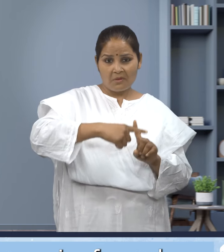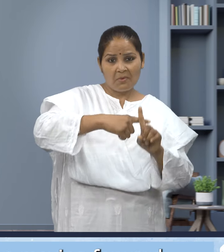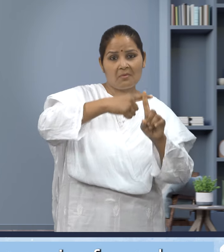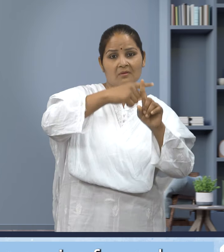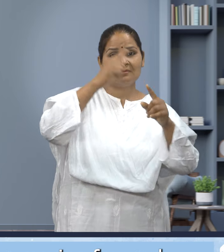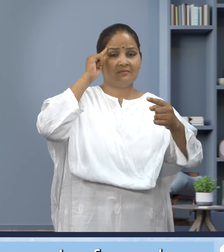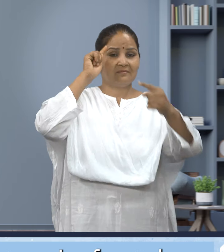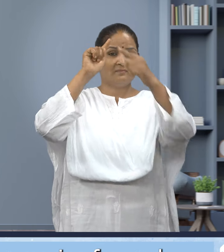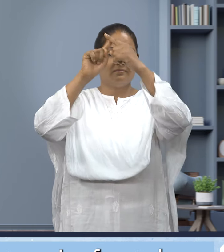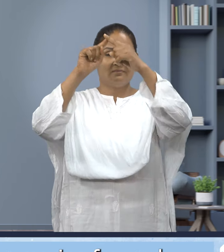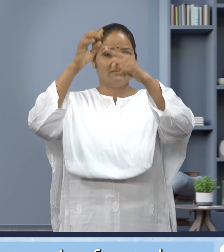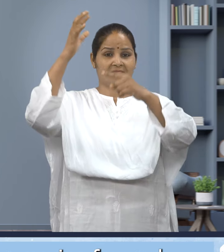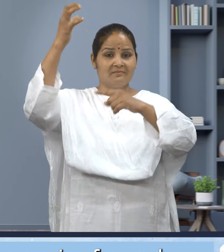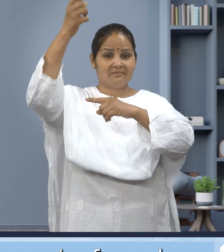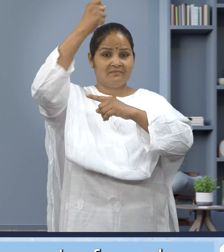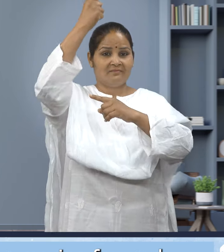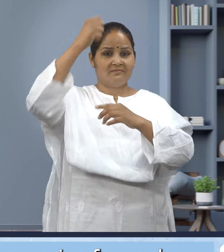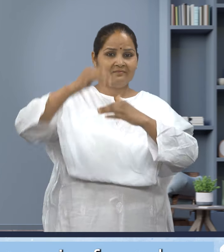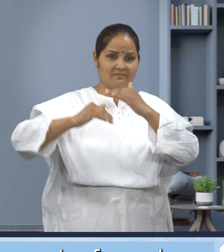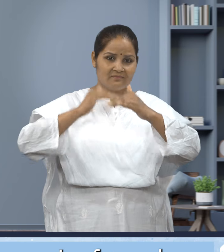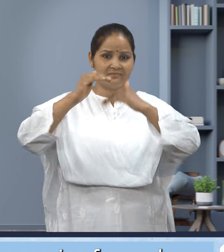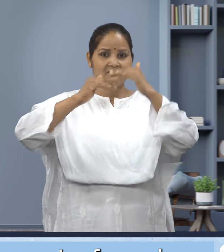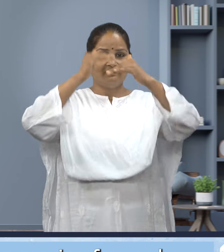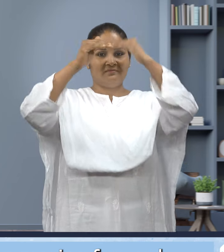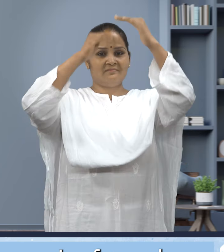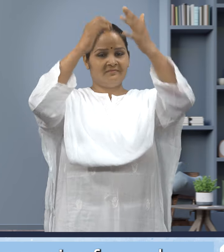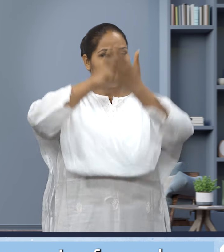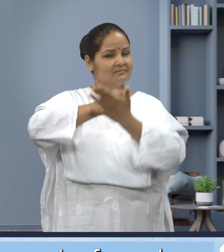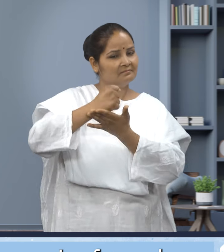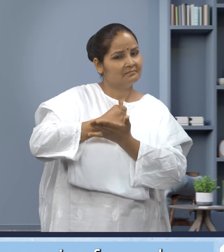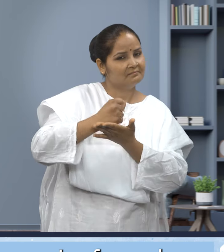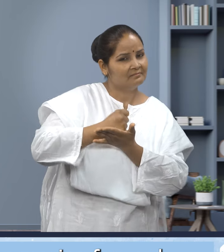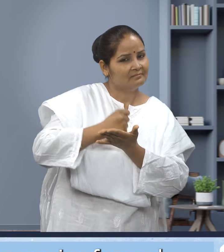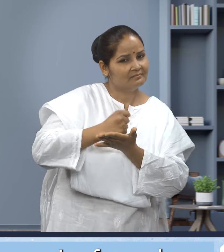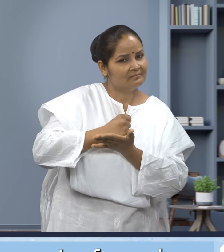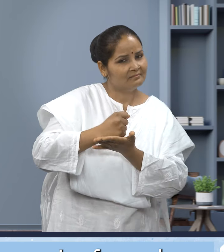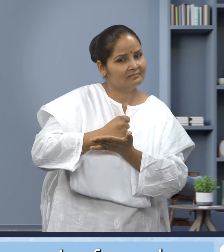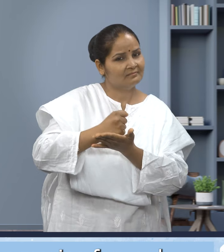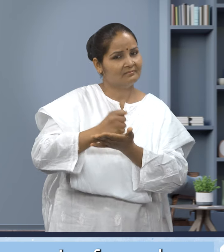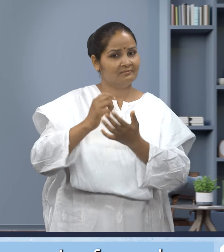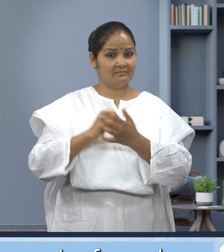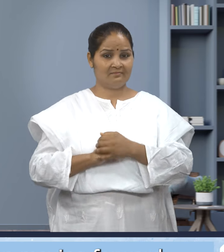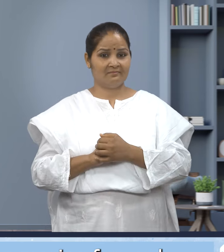మన లక్ష్యం వైపు ముందుకు వెళ్లేందుకు నిరంతర ప్రయత్నం చేస్తూనే ఉండాలి.